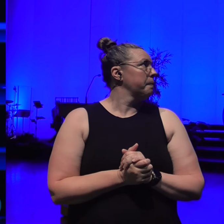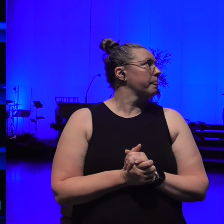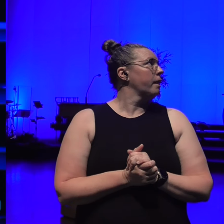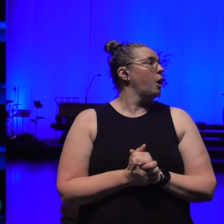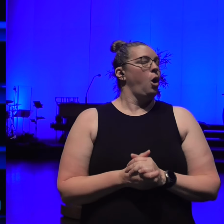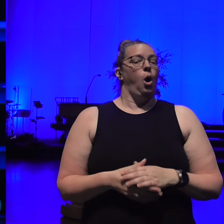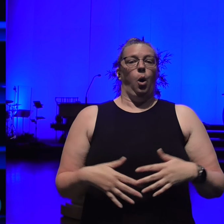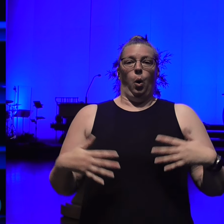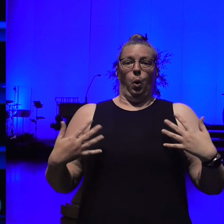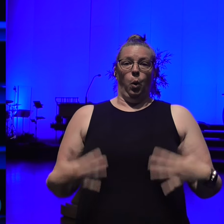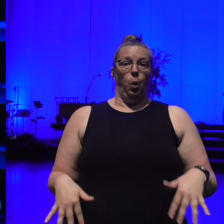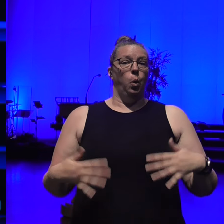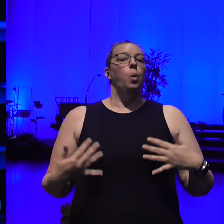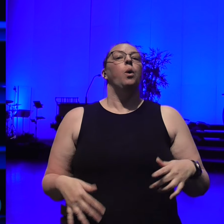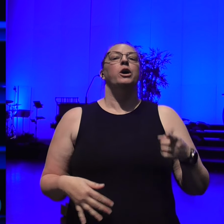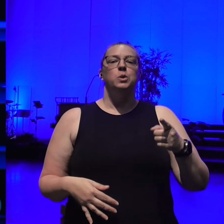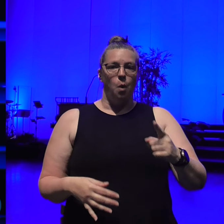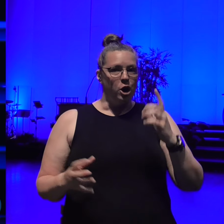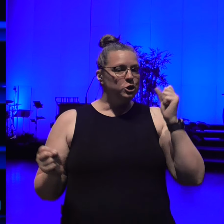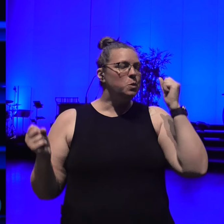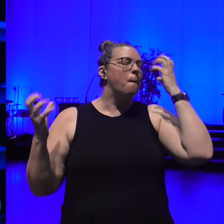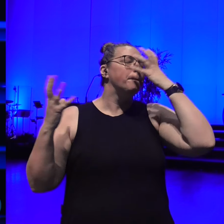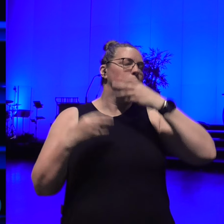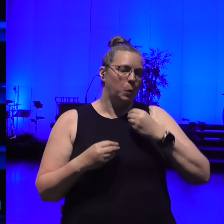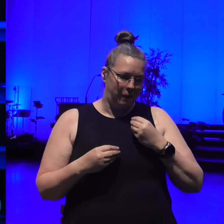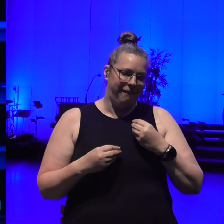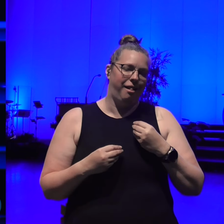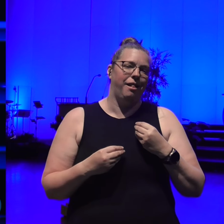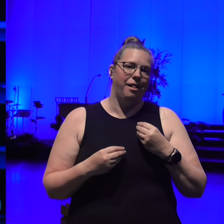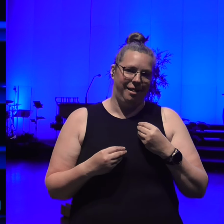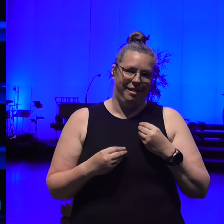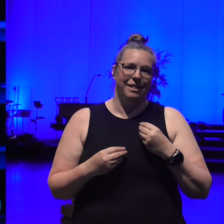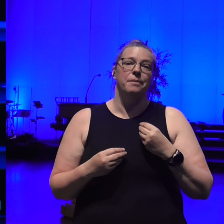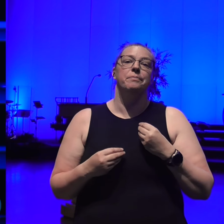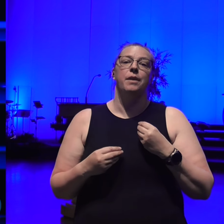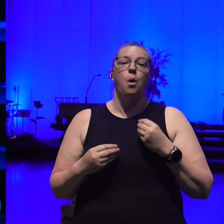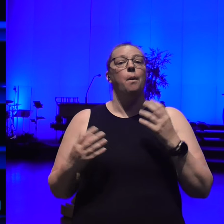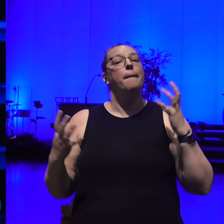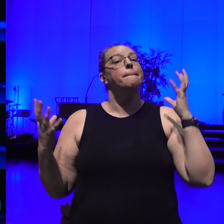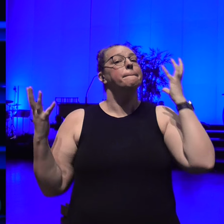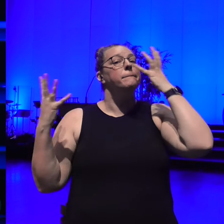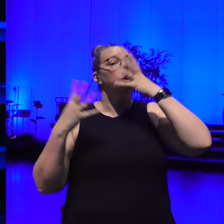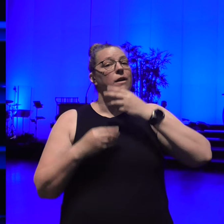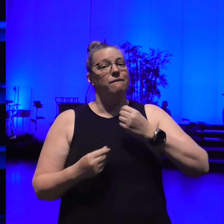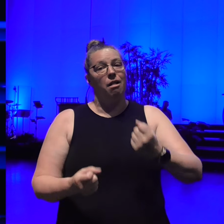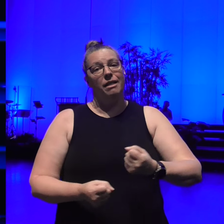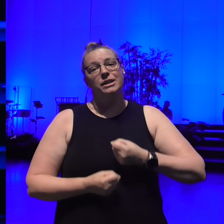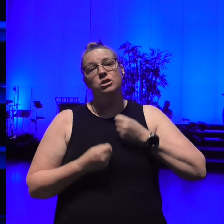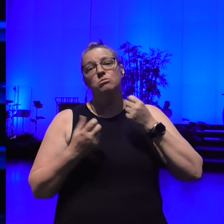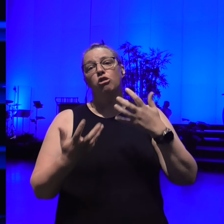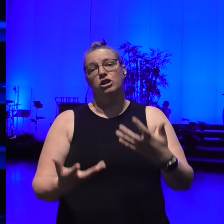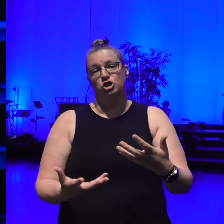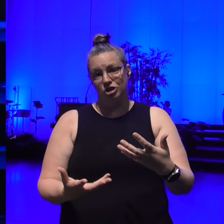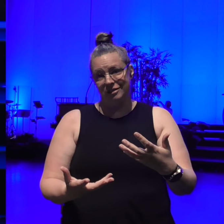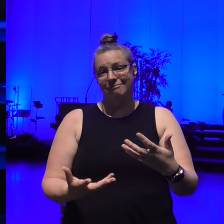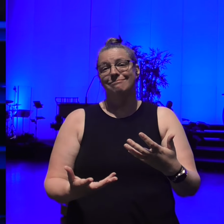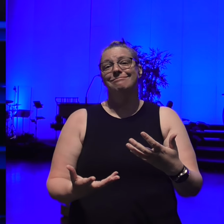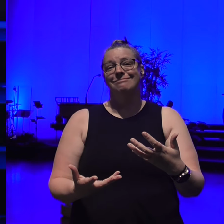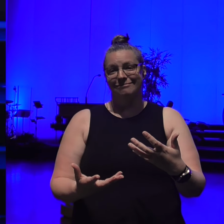Oh, eres tan hermosa Qué hermosa expresión que